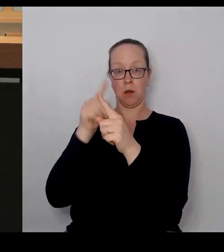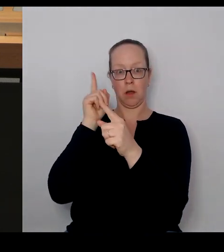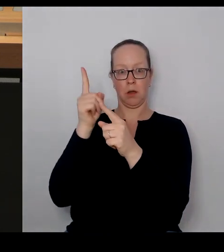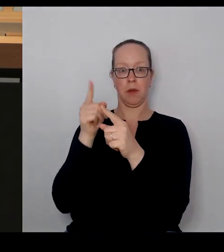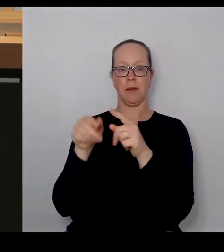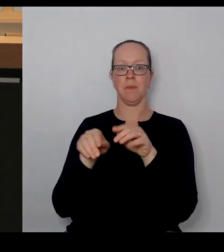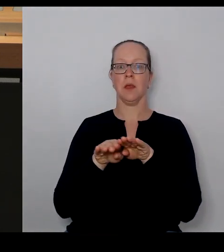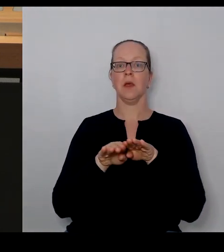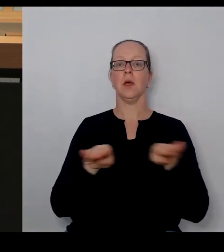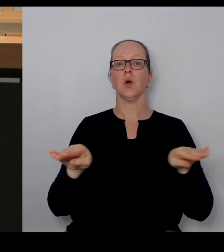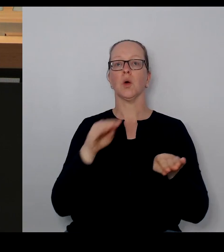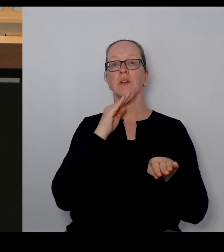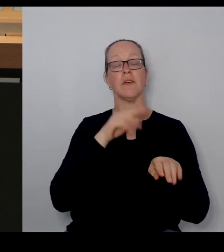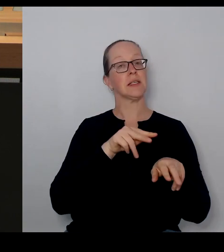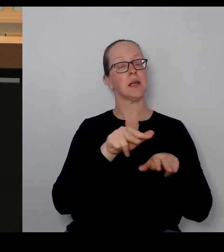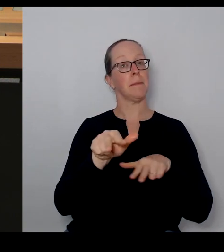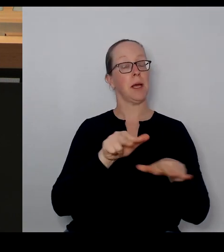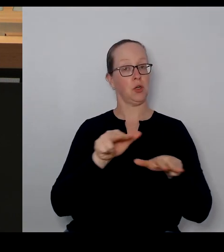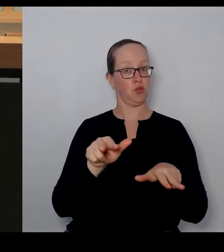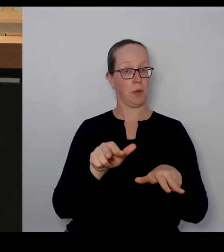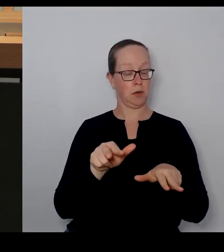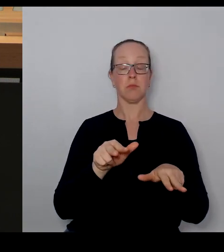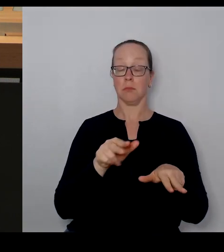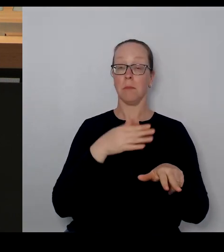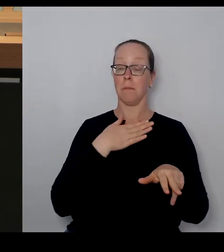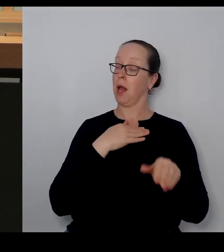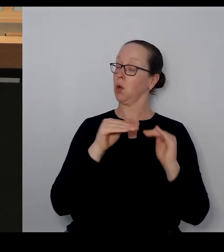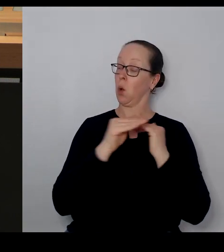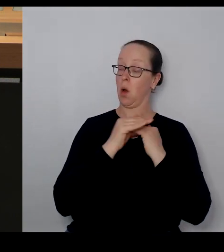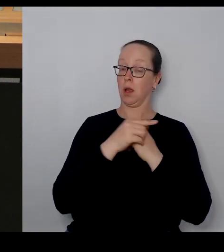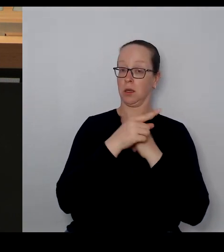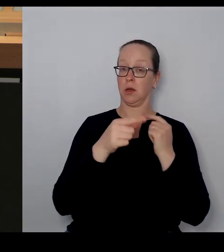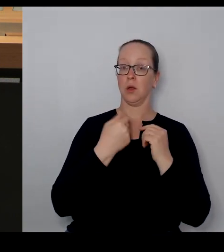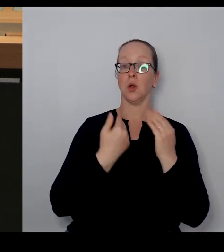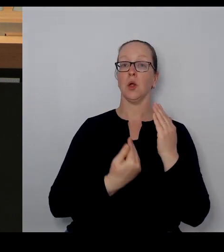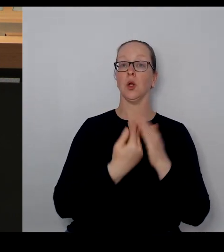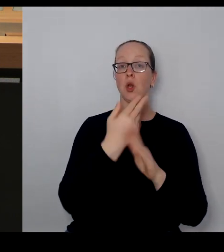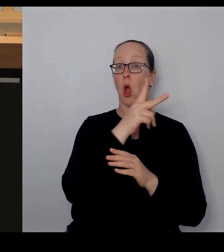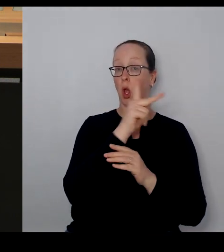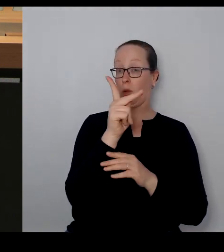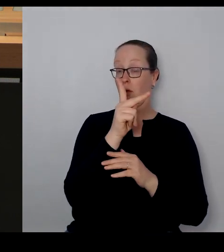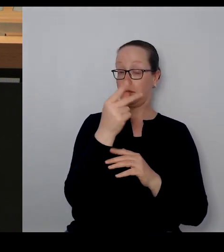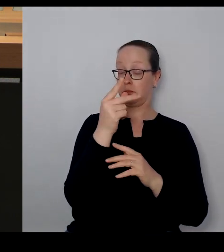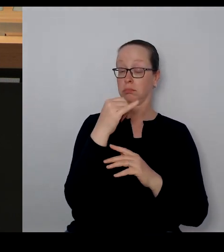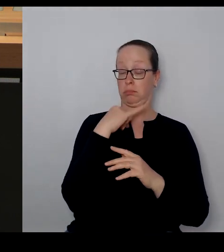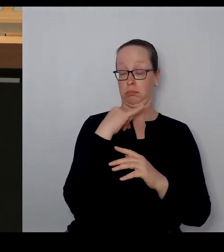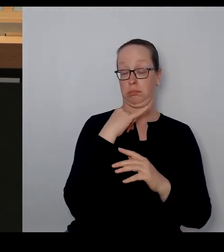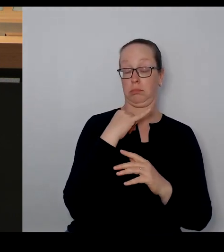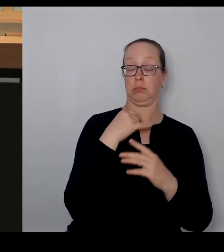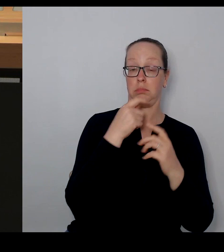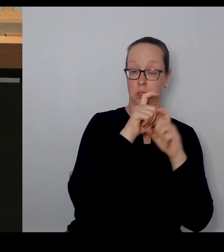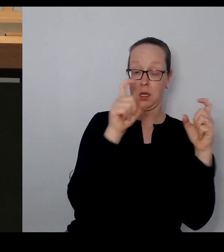Nicht nur da, aber eben auch in Neukölln, was auch in Reinickendorf beispielsweise bei den Kollegen ein großes Thema ist.